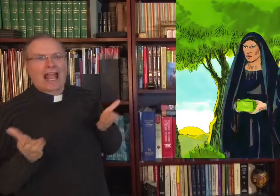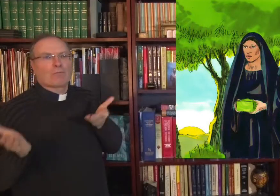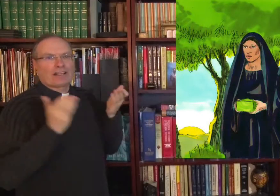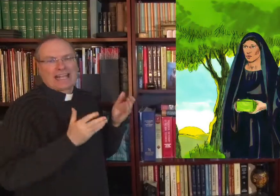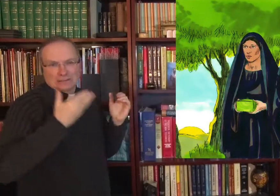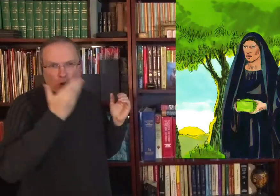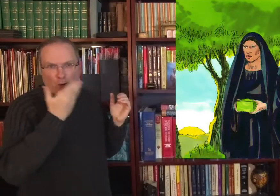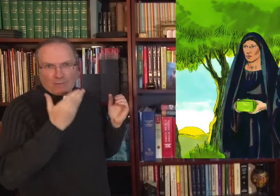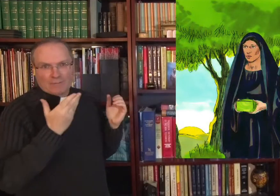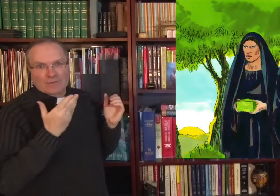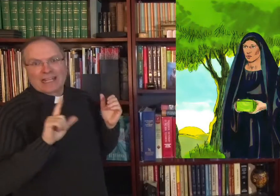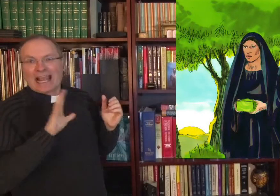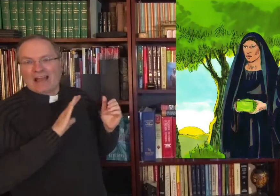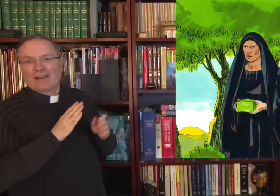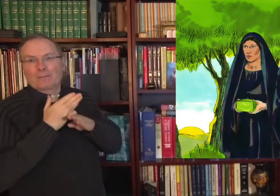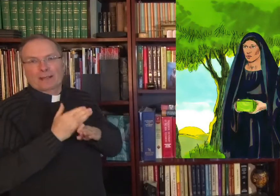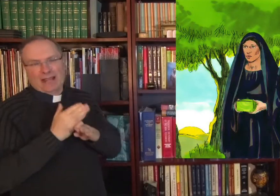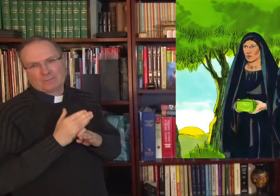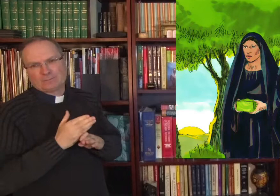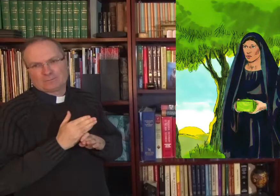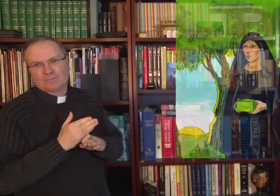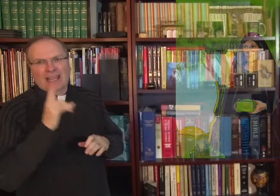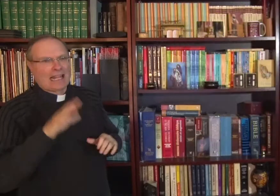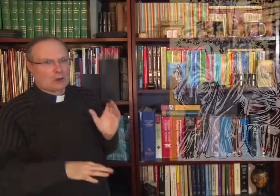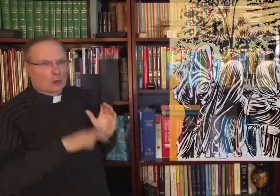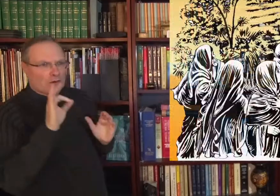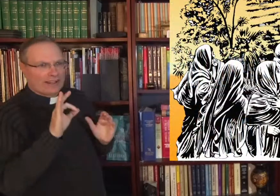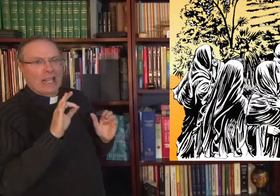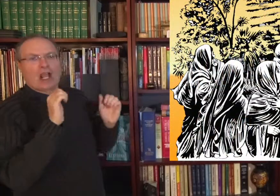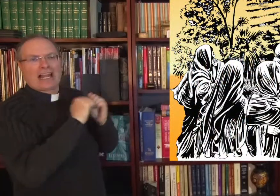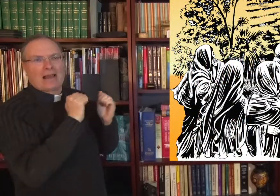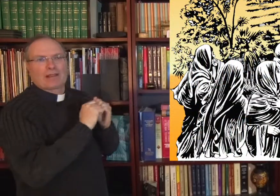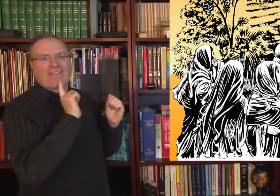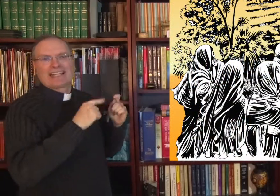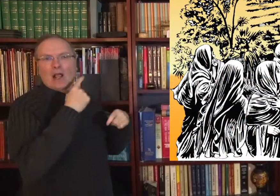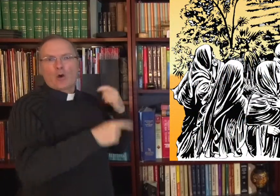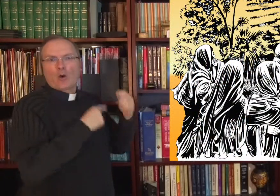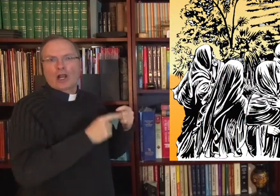en apportant les aromates qu'elles avaient préparés. Elles découvrirent que la pierre avait été roulée